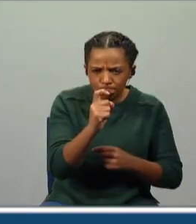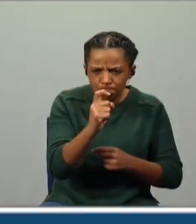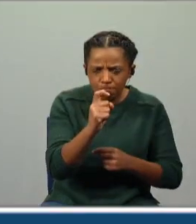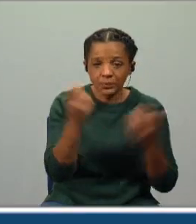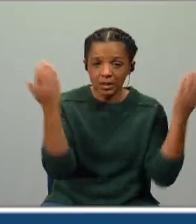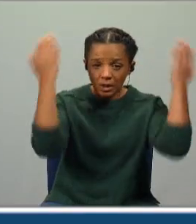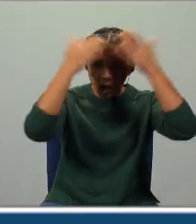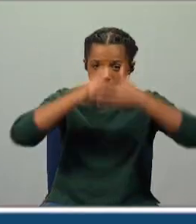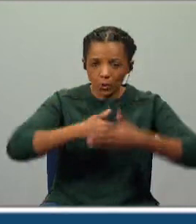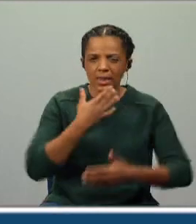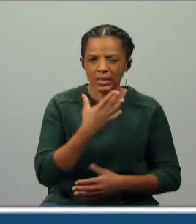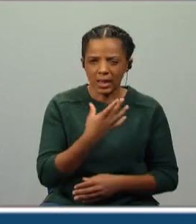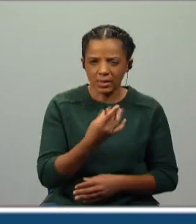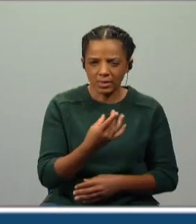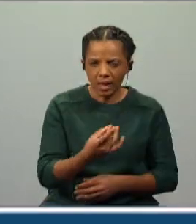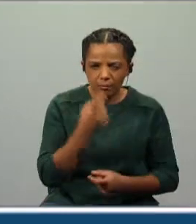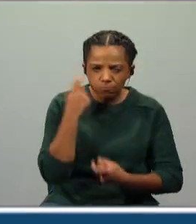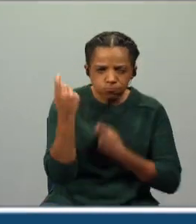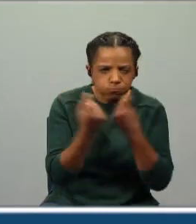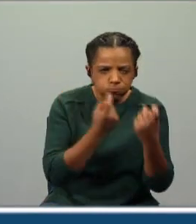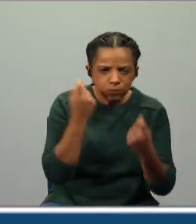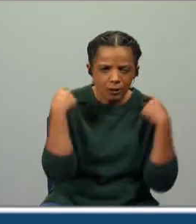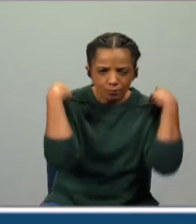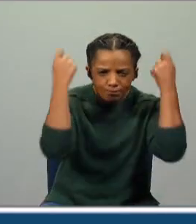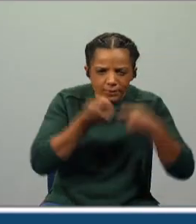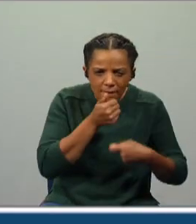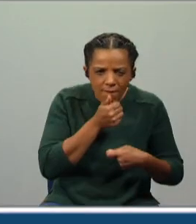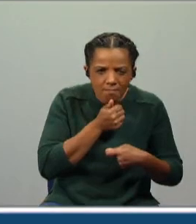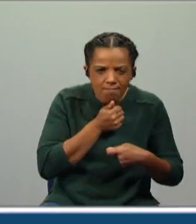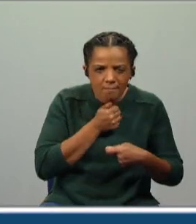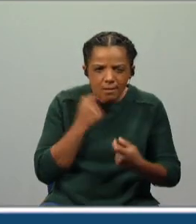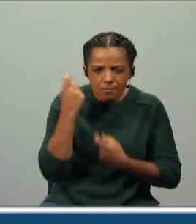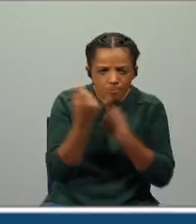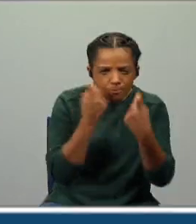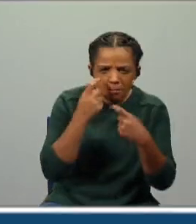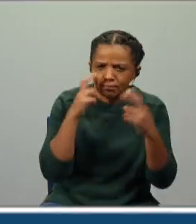noite de Natal andava à procura do Capuchinho vermelho, mas não a encontrou.